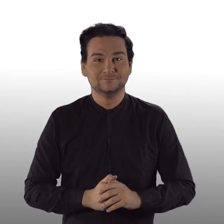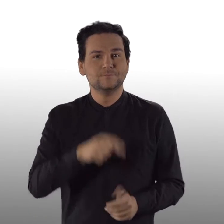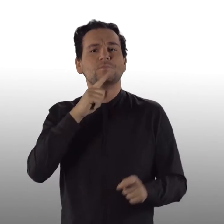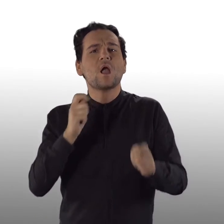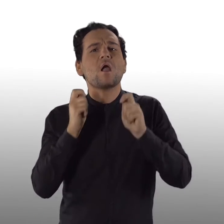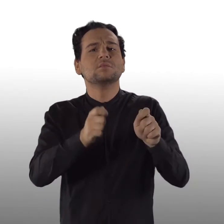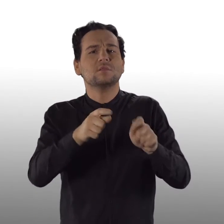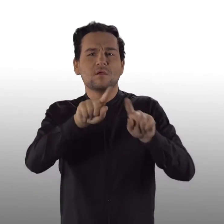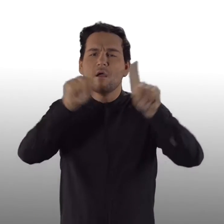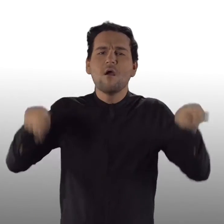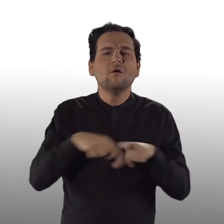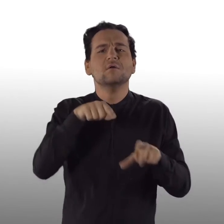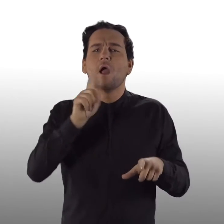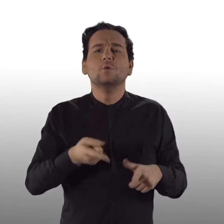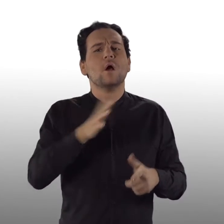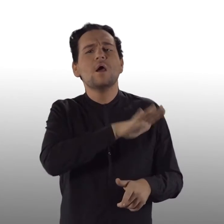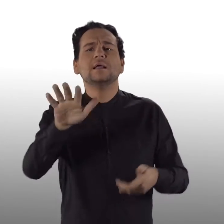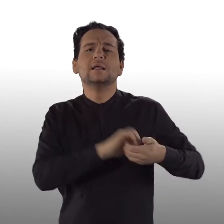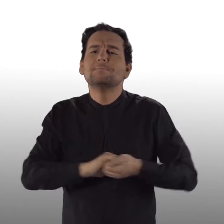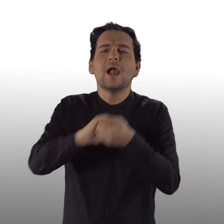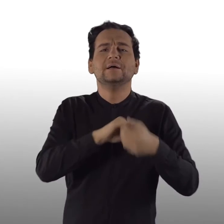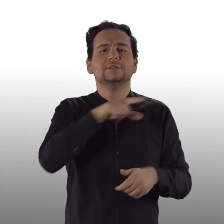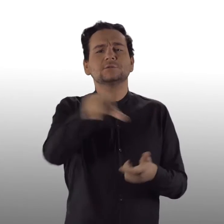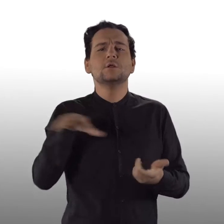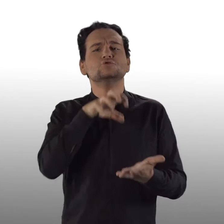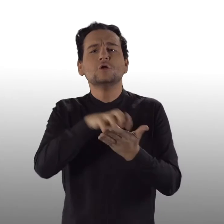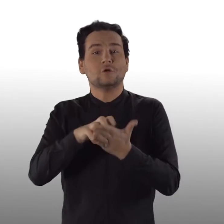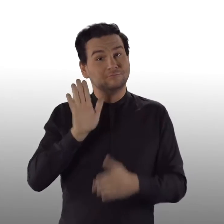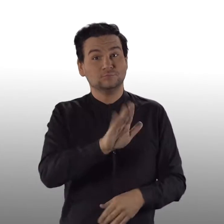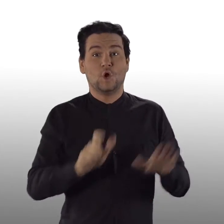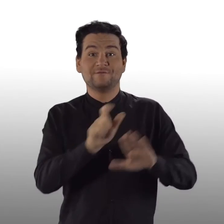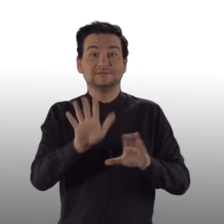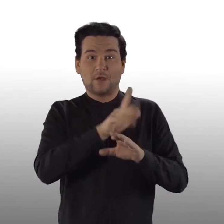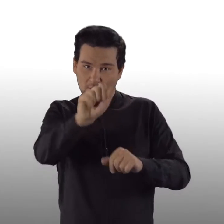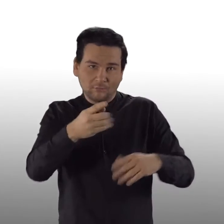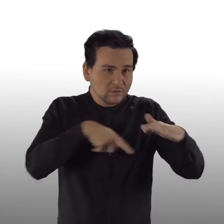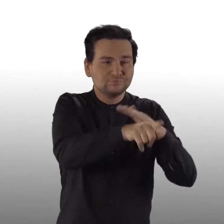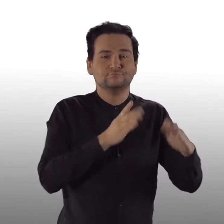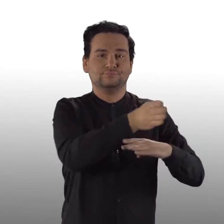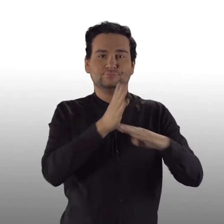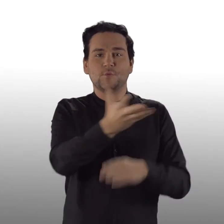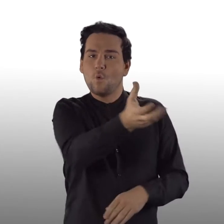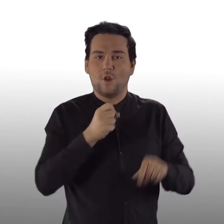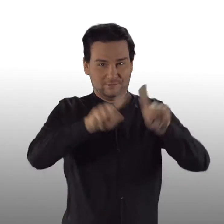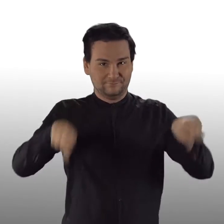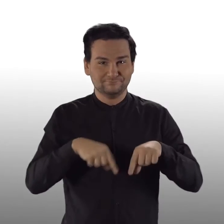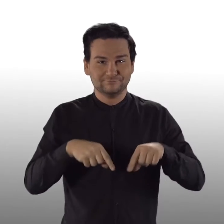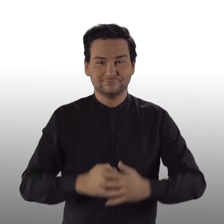Die Antragsformulare erhalten Sie auch bei allen Gemeinden und Städten in NRW.